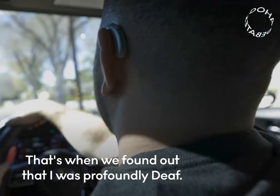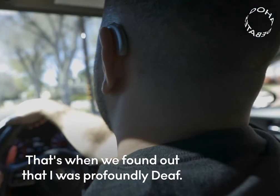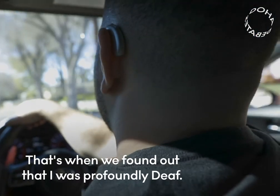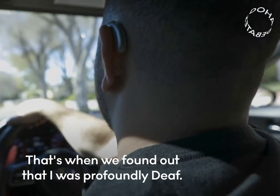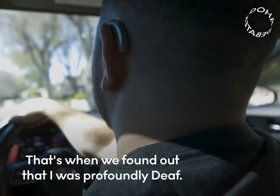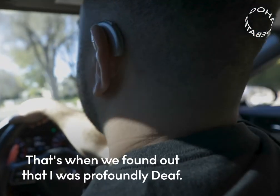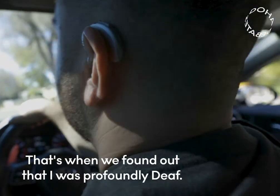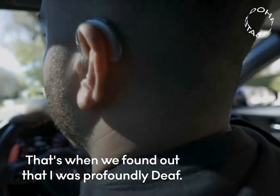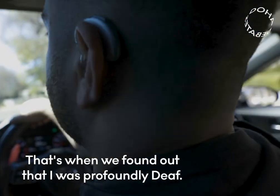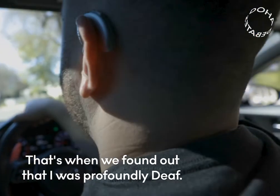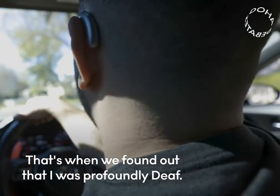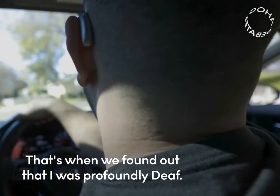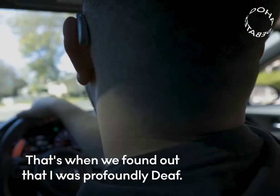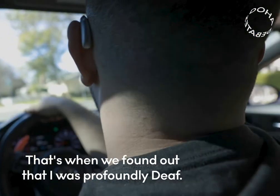عندها اكتشفنا أنني أصمّ تمامًا.